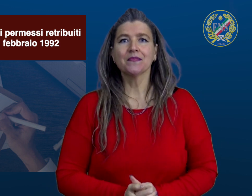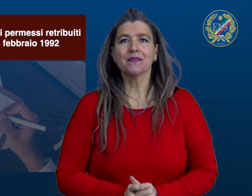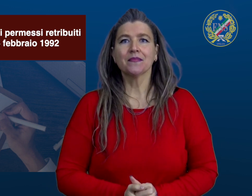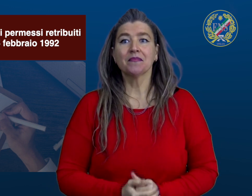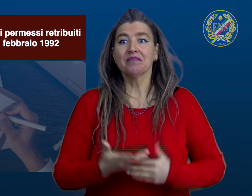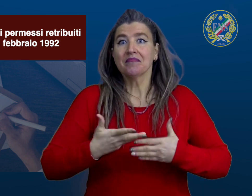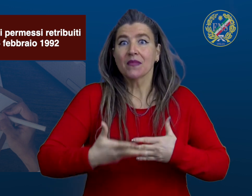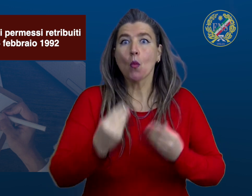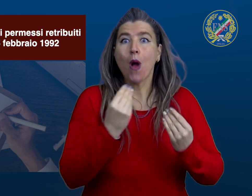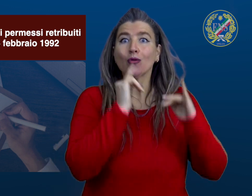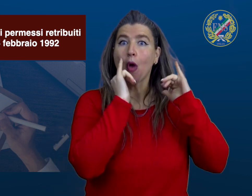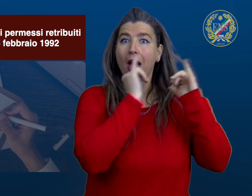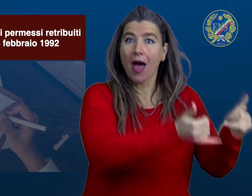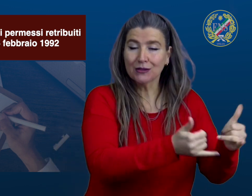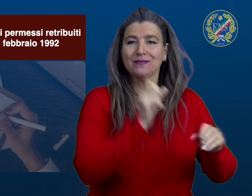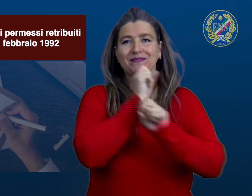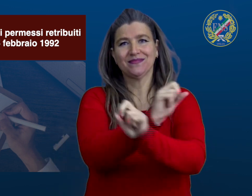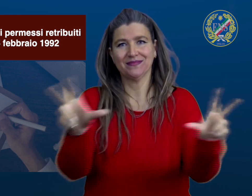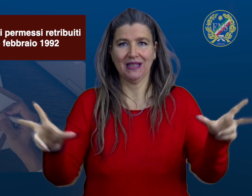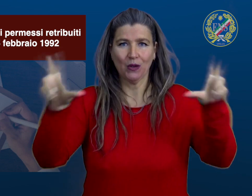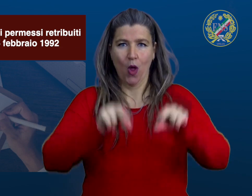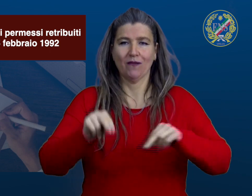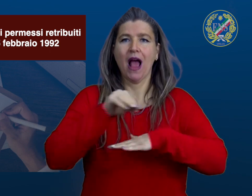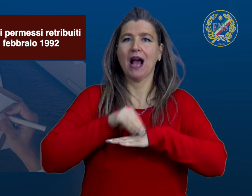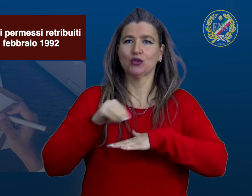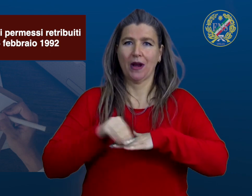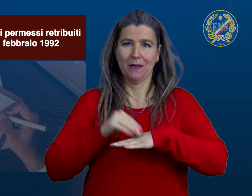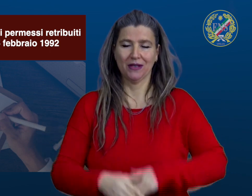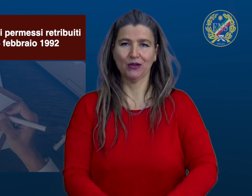Quando esce vi aggiorniamo di nuovo